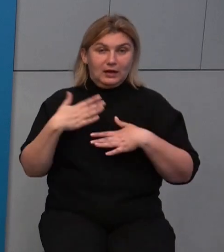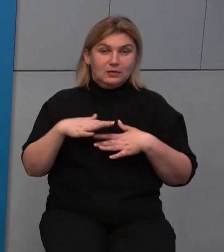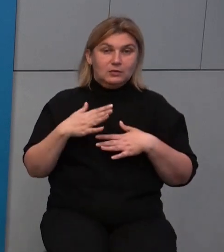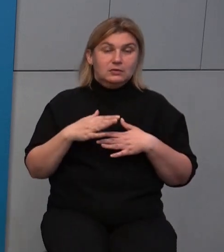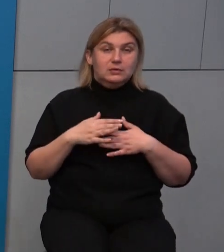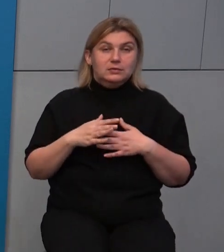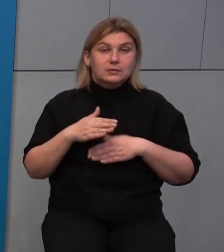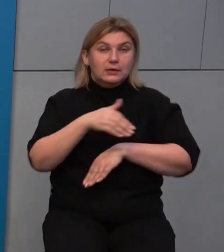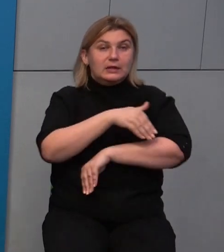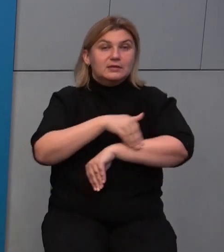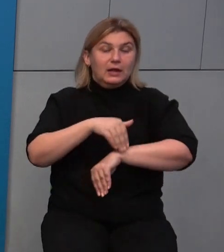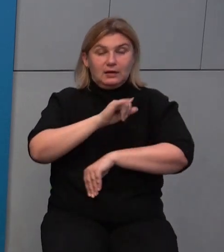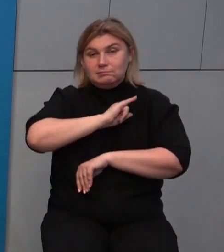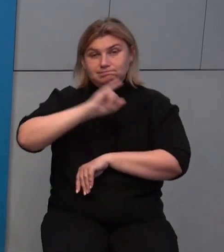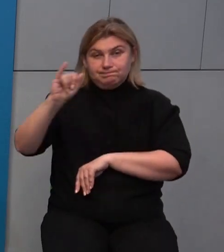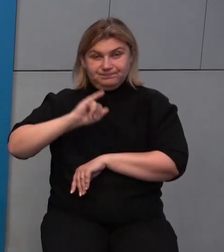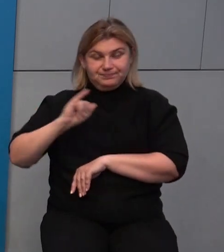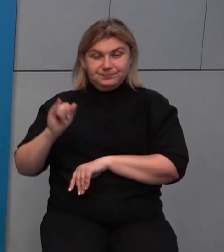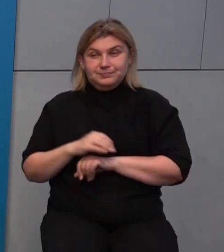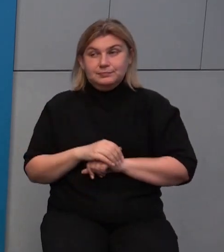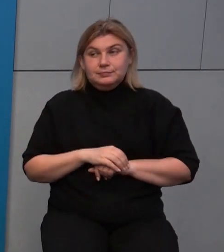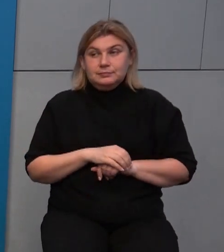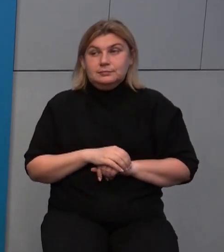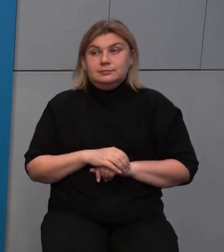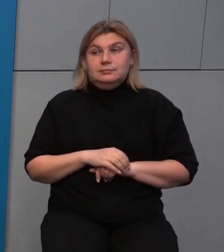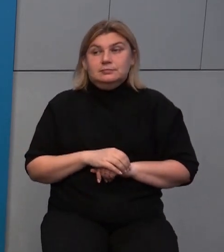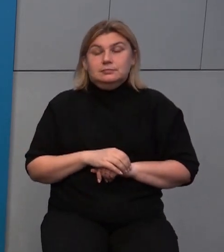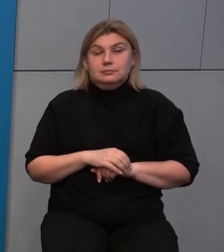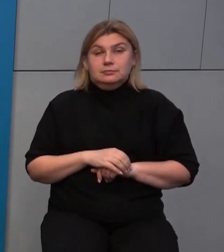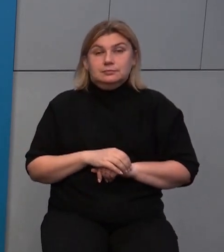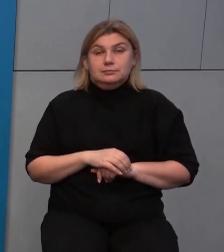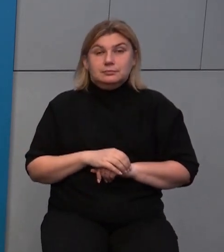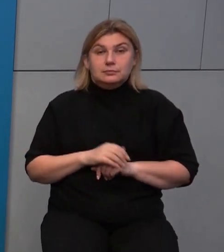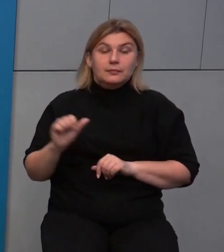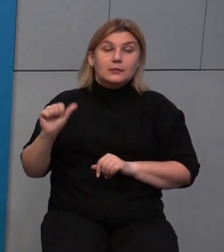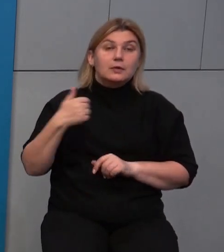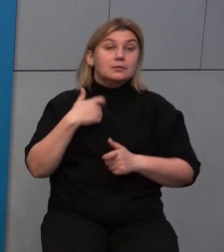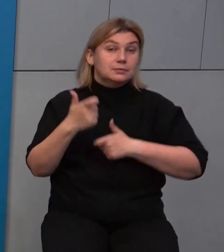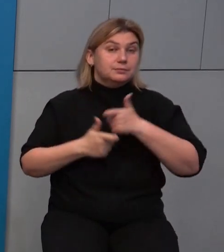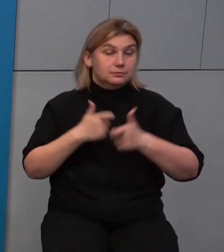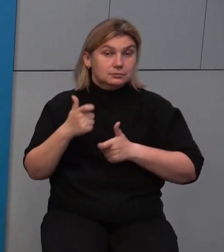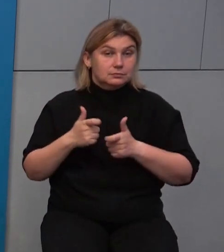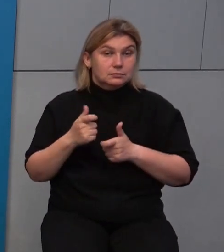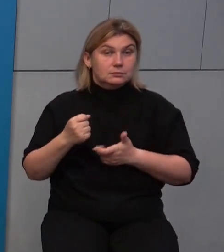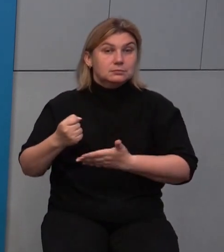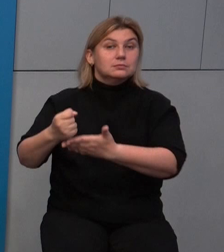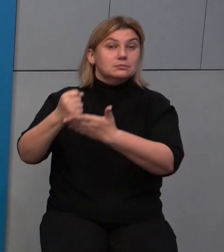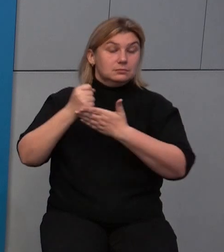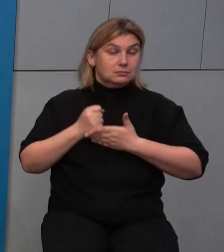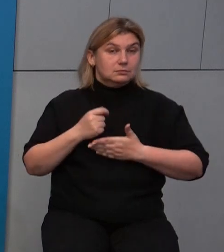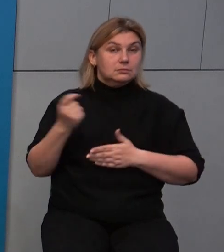zagranicznych wyjazdów i tak dalej. I pierwsze, co zrobiłam w ramach tego grantu, to pojechałam do Lwowa.